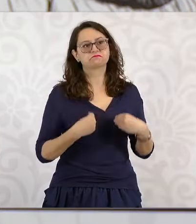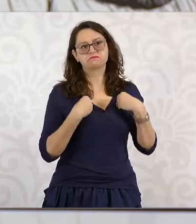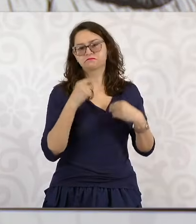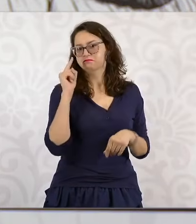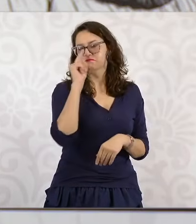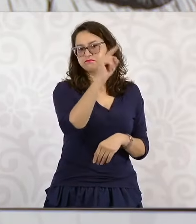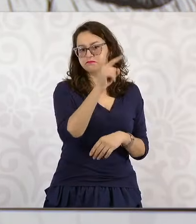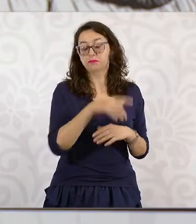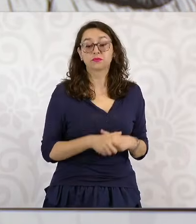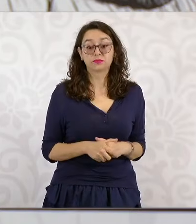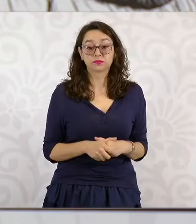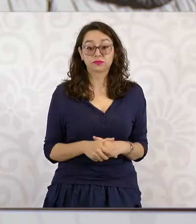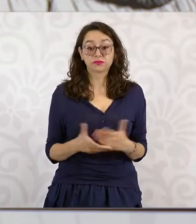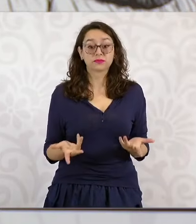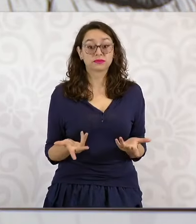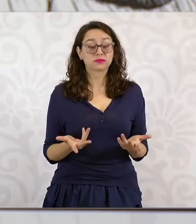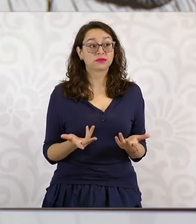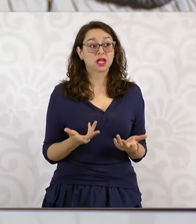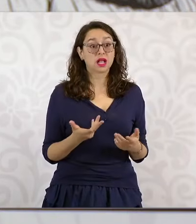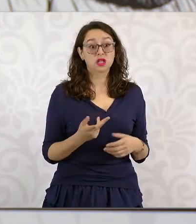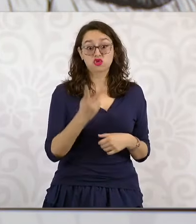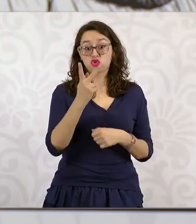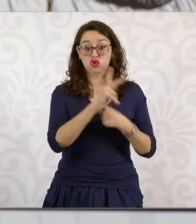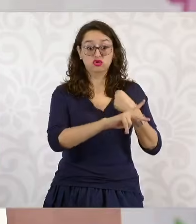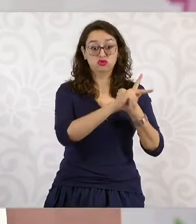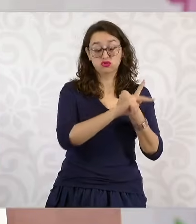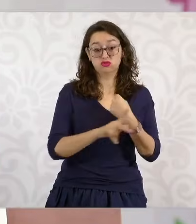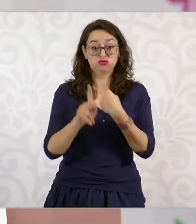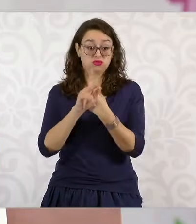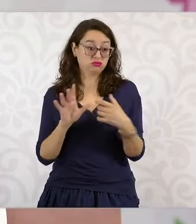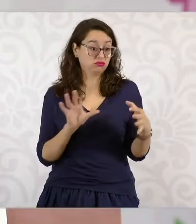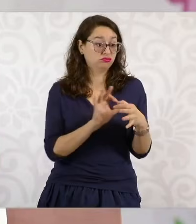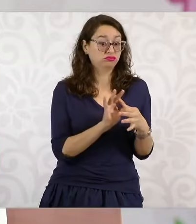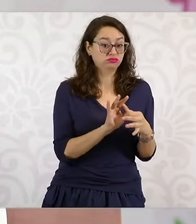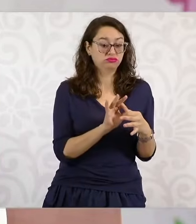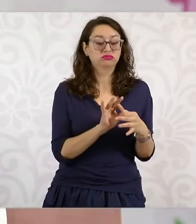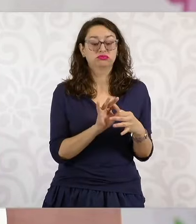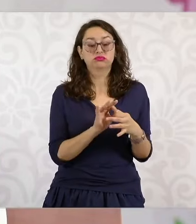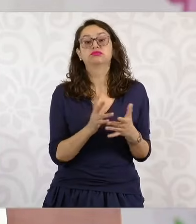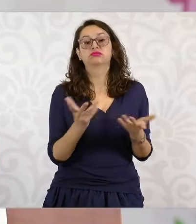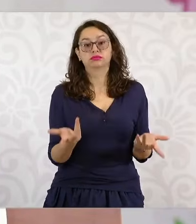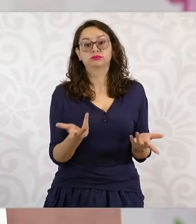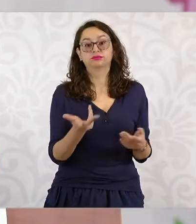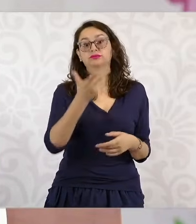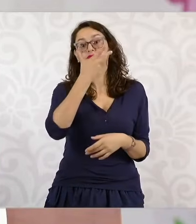la relación entre ambos países es muy importante a través de mexicanos estadounidenses, porque es